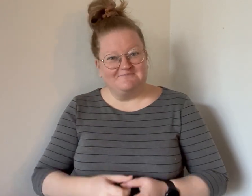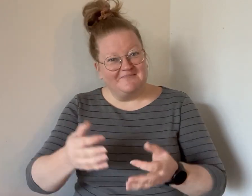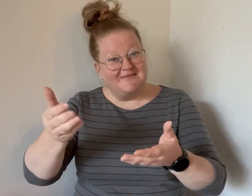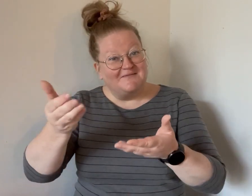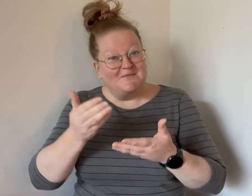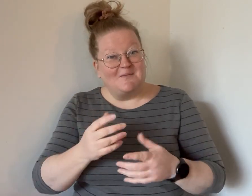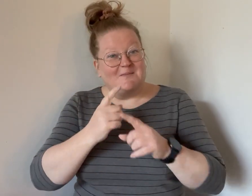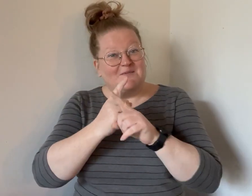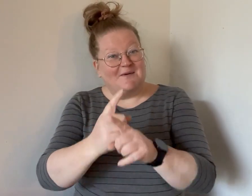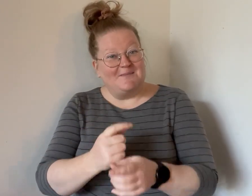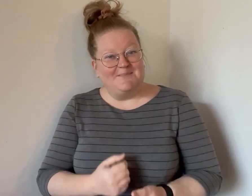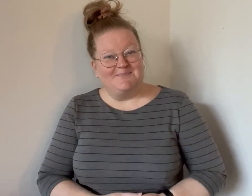Tervetuloa mukaan!